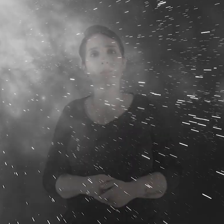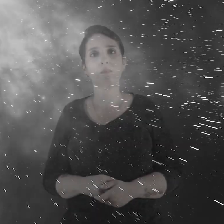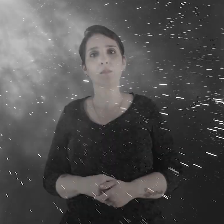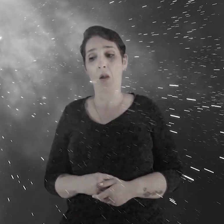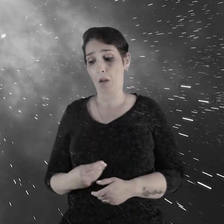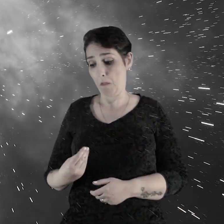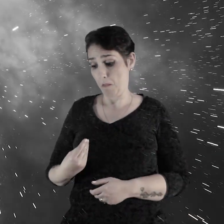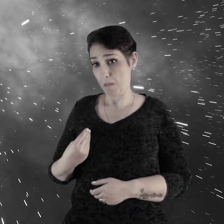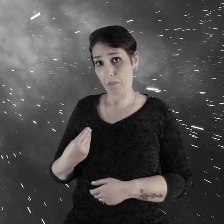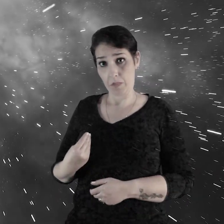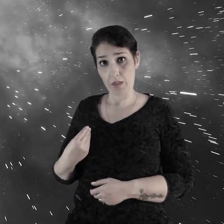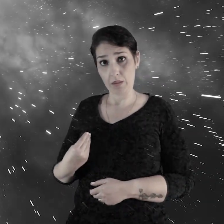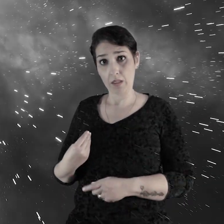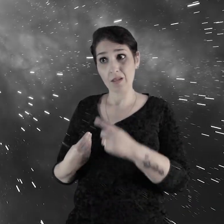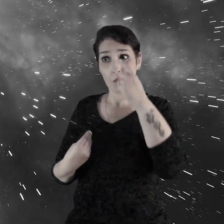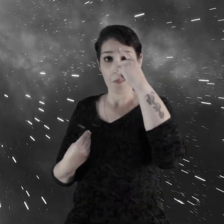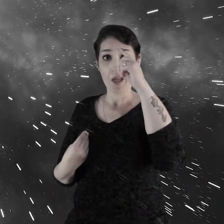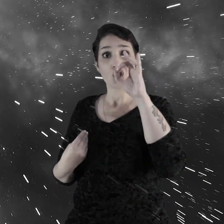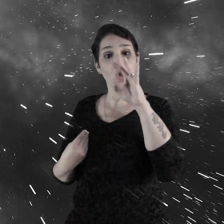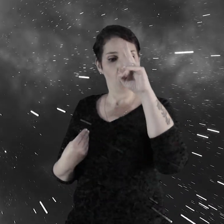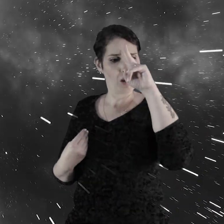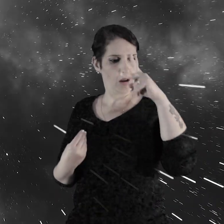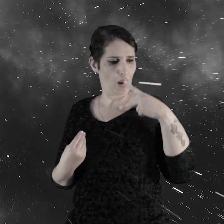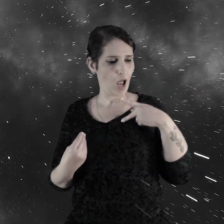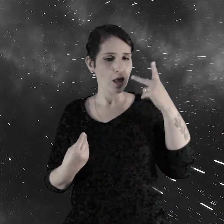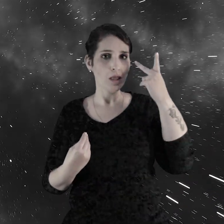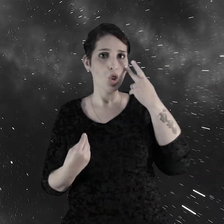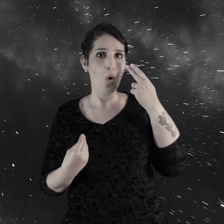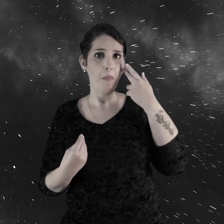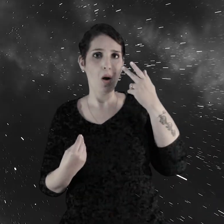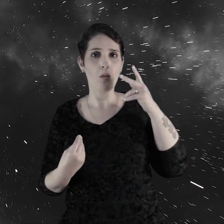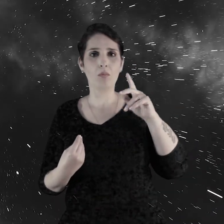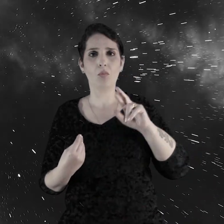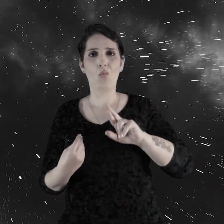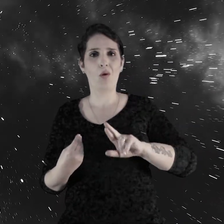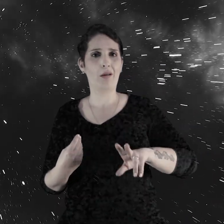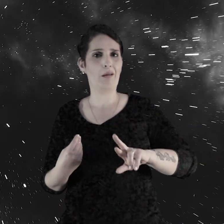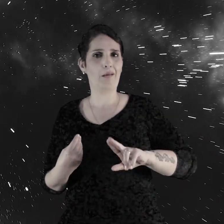A presença não é um self no sentido convencional.